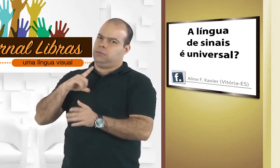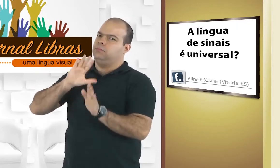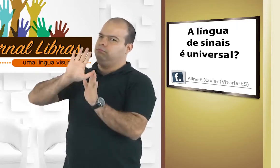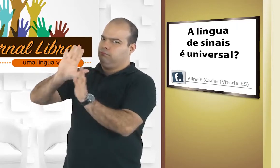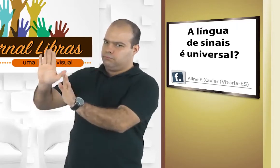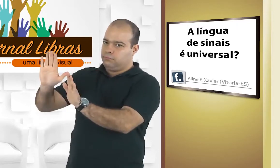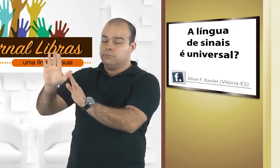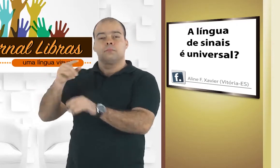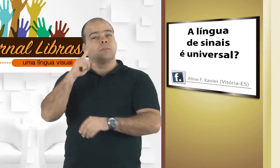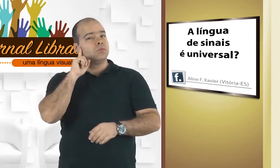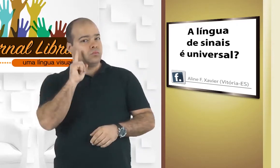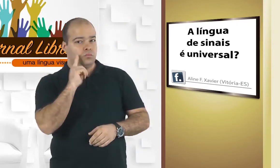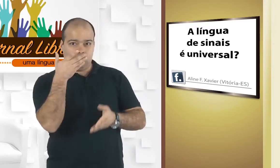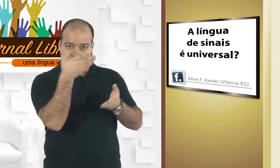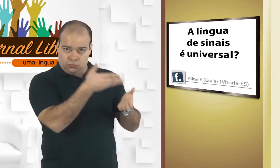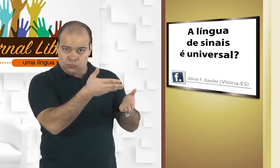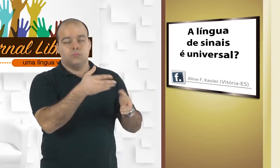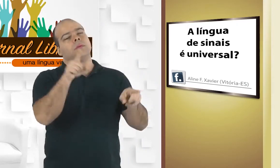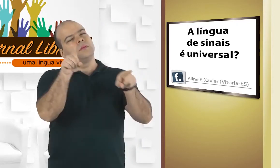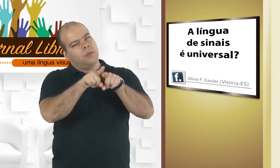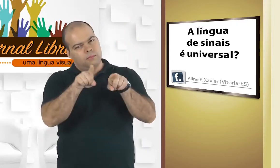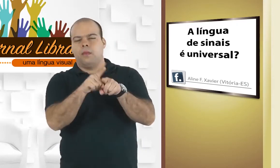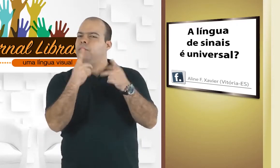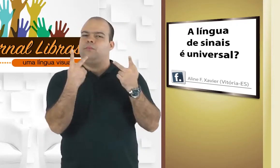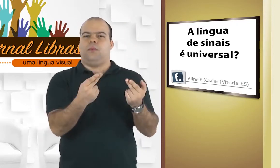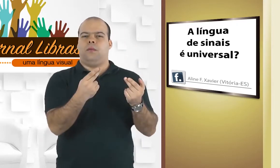As línguas de sinais também são assim.